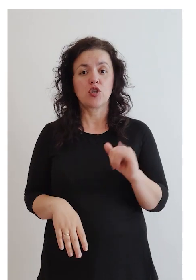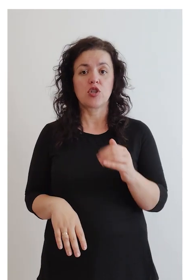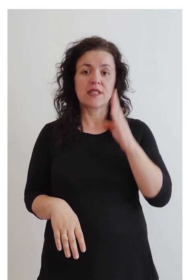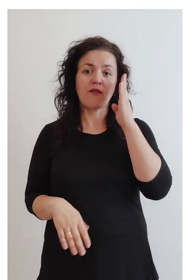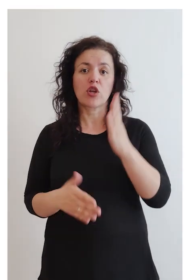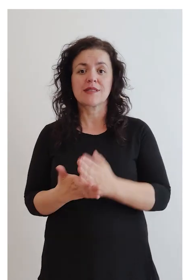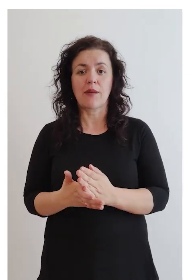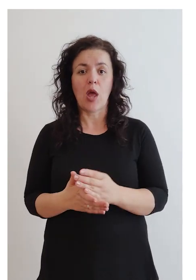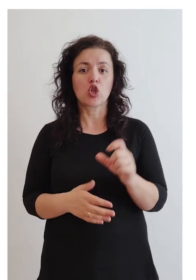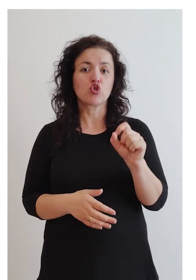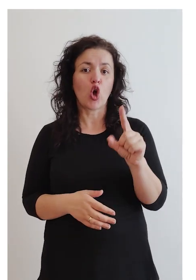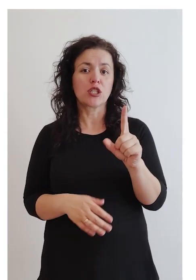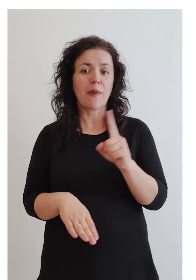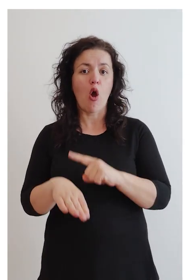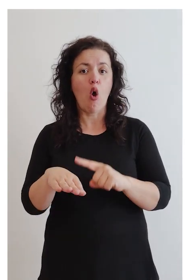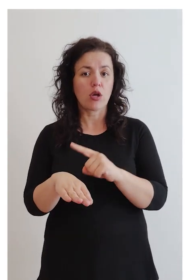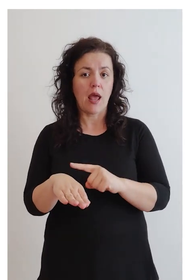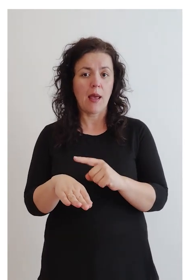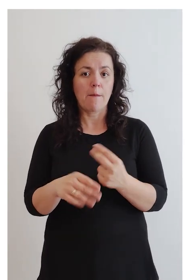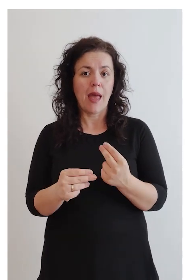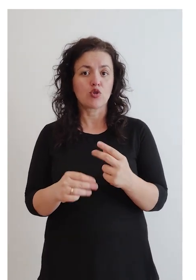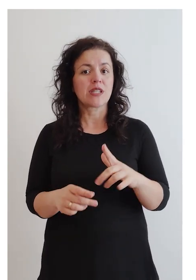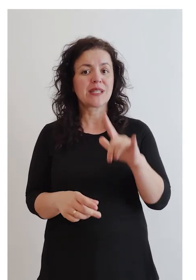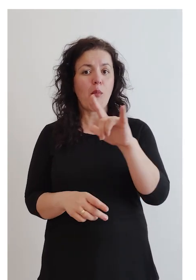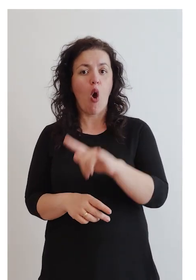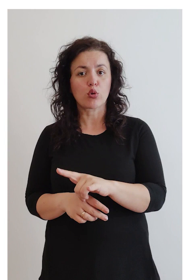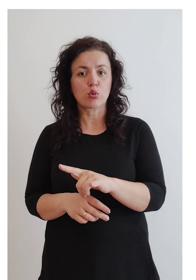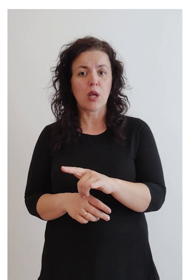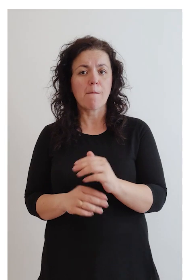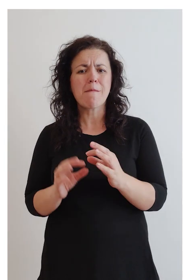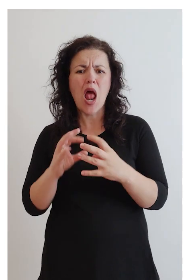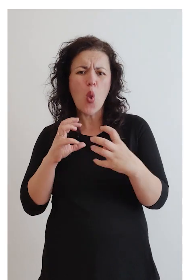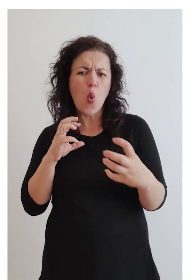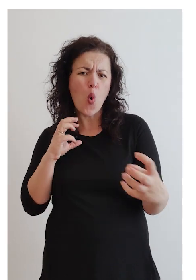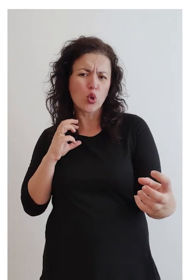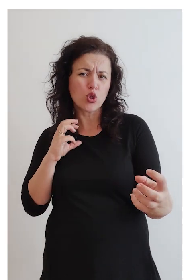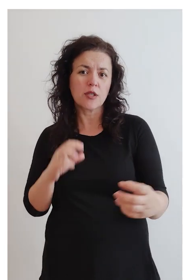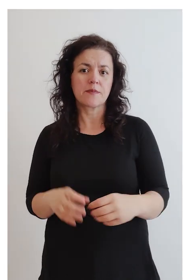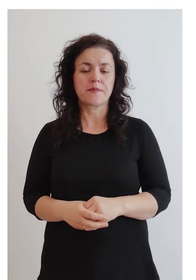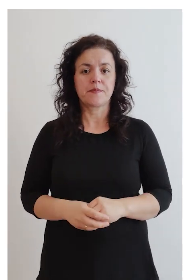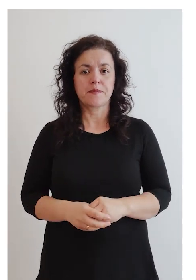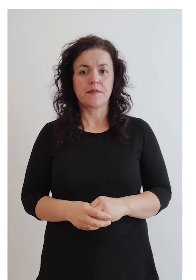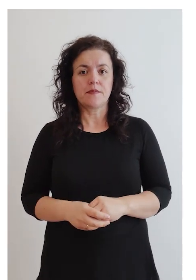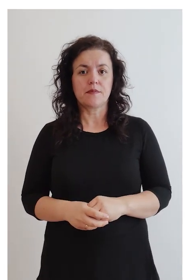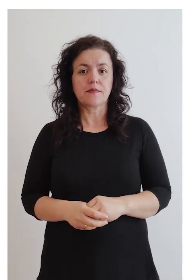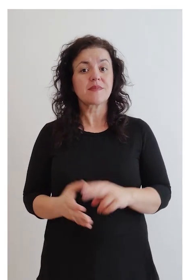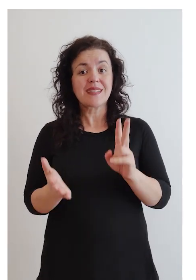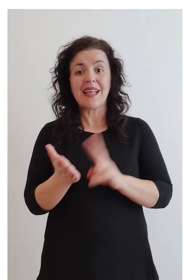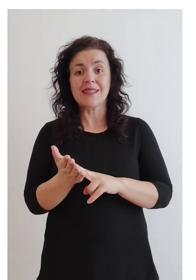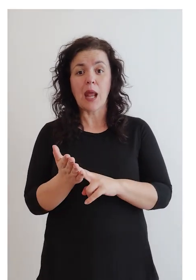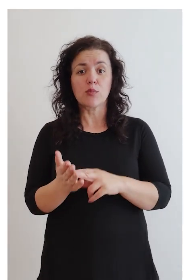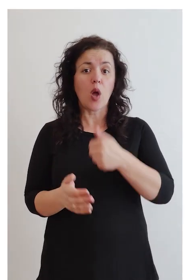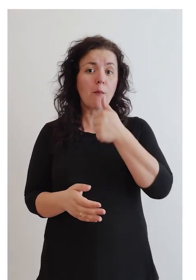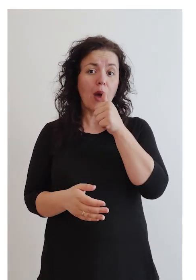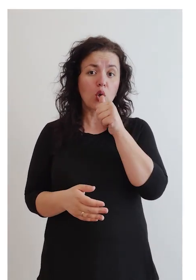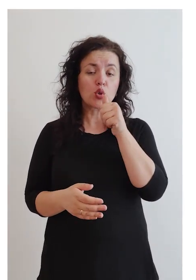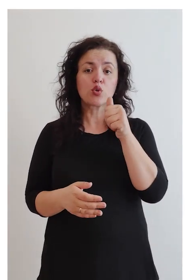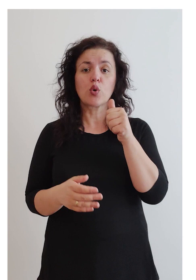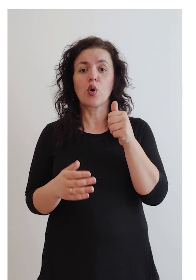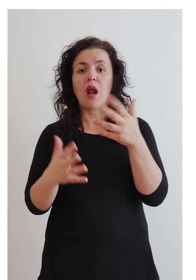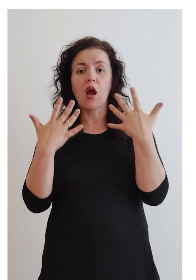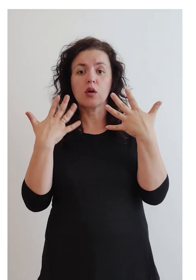Dreptul la băutură coritoare și la comunicare va deveni aplicabil după 2 ore, indiferent de durata zborului